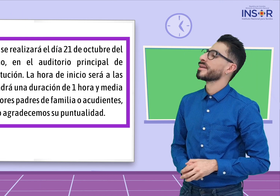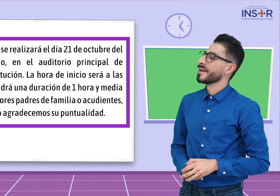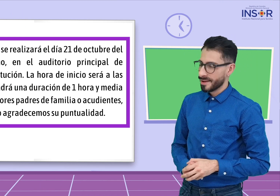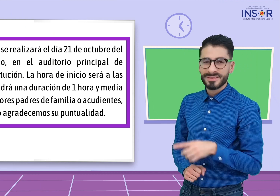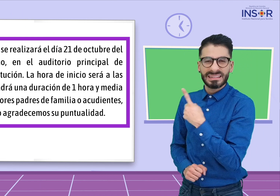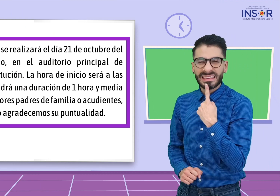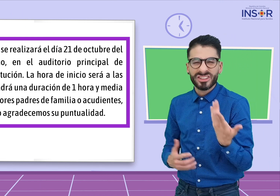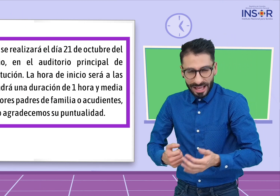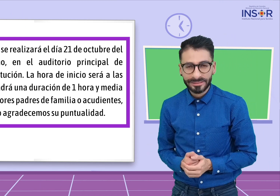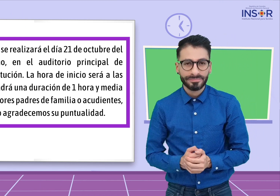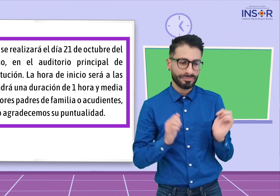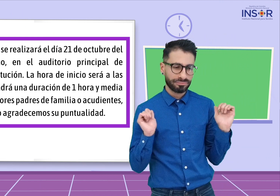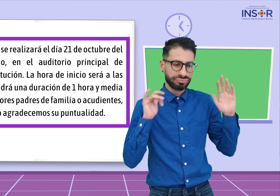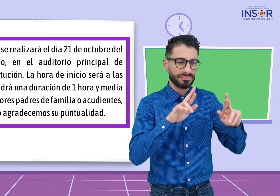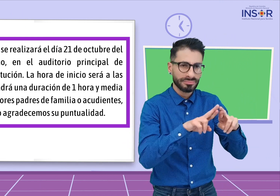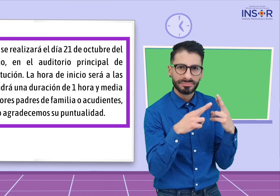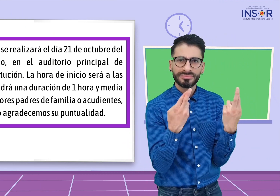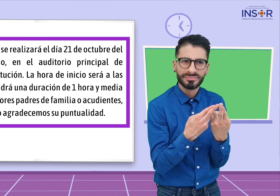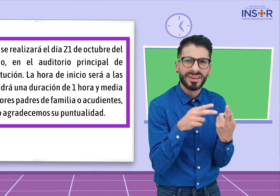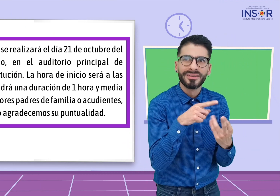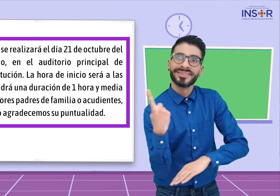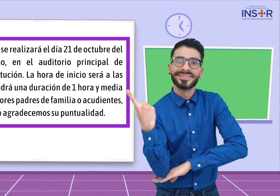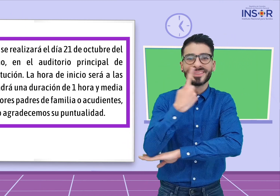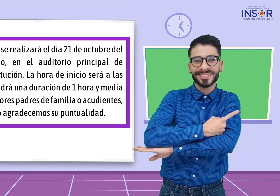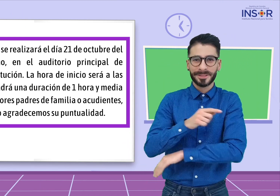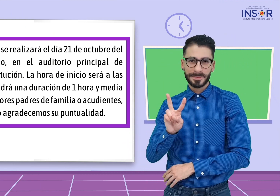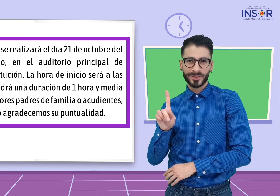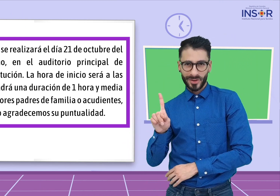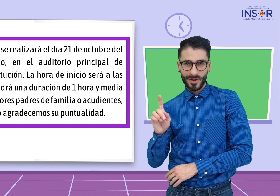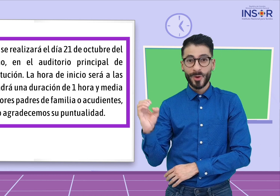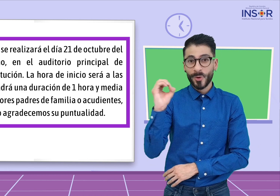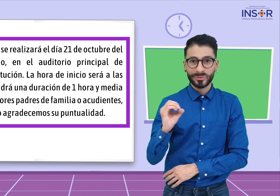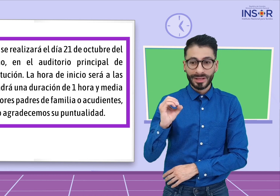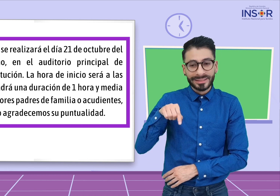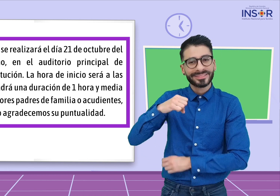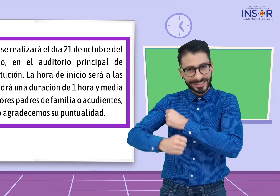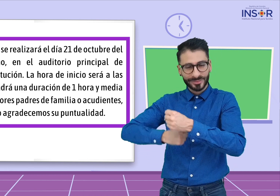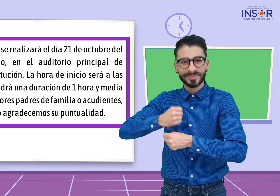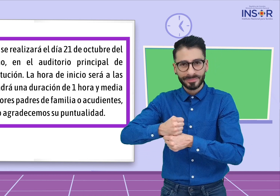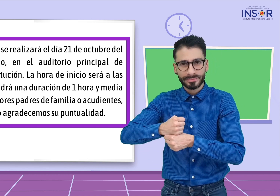¿Qué dice ahí? “El encuentro se realizará el día 21 de octubre del presente año,